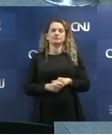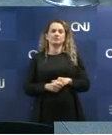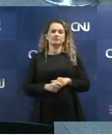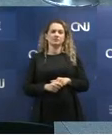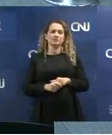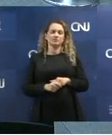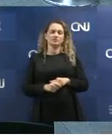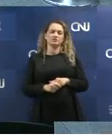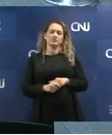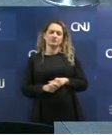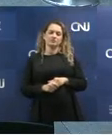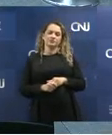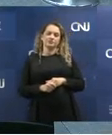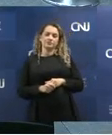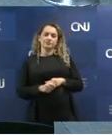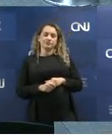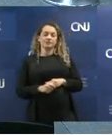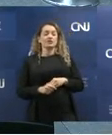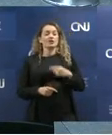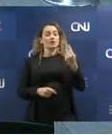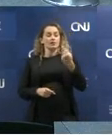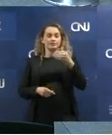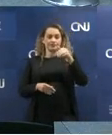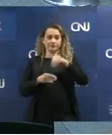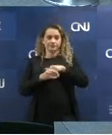Como vota a Vossa Excelência, conselheiro Sidney Madruga?